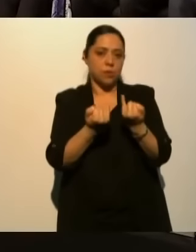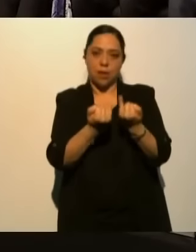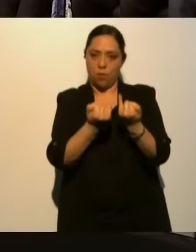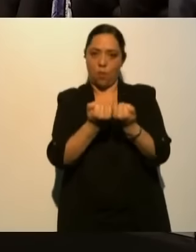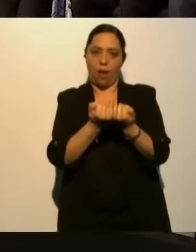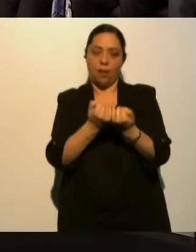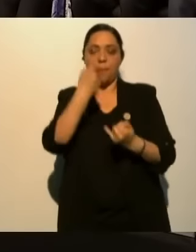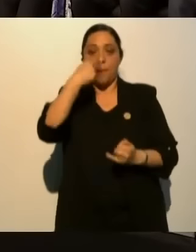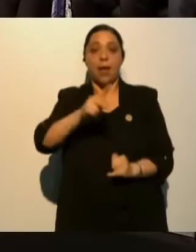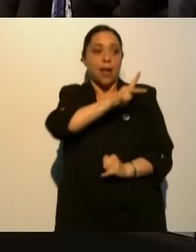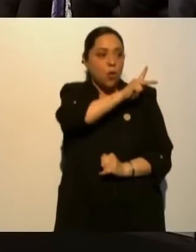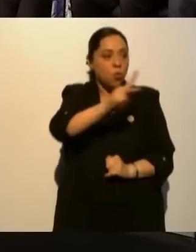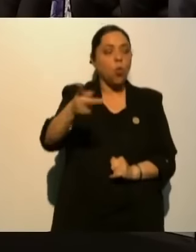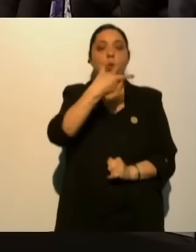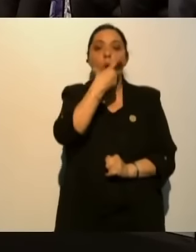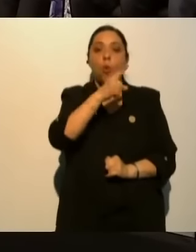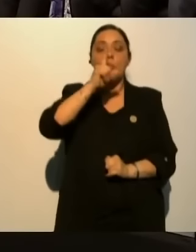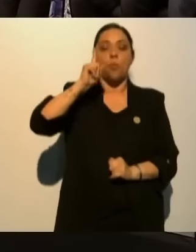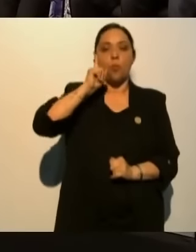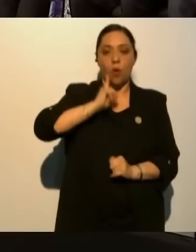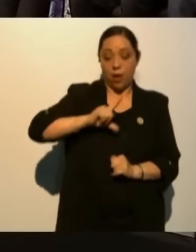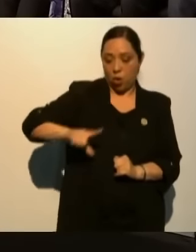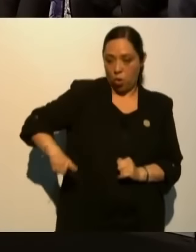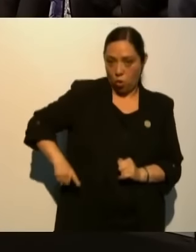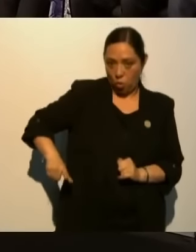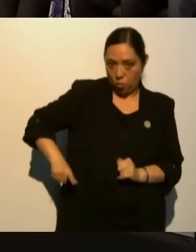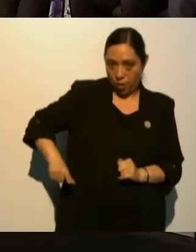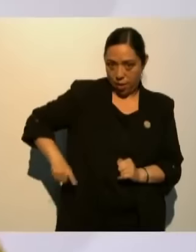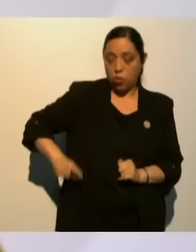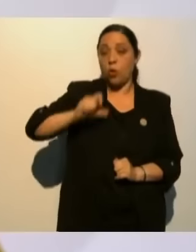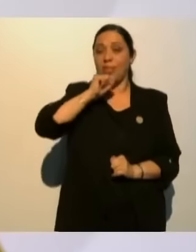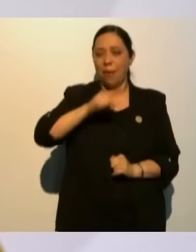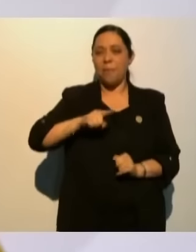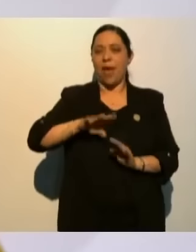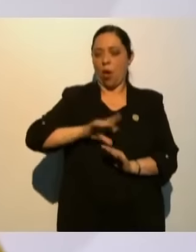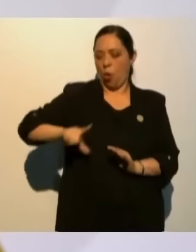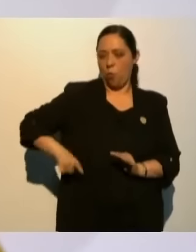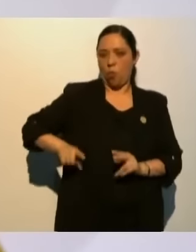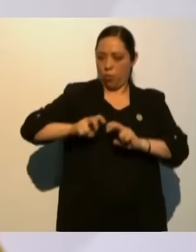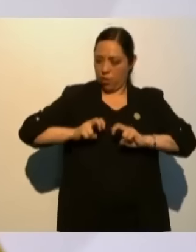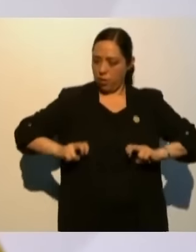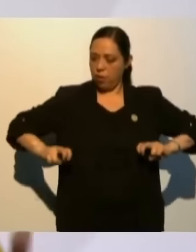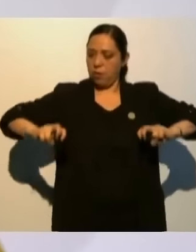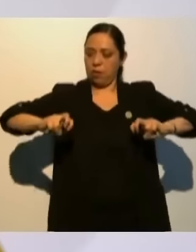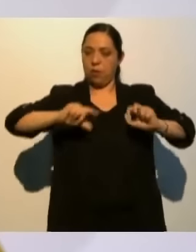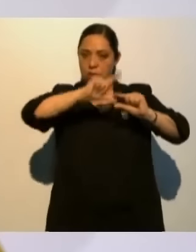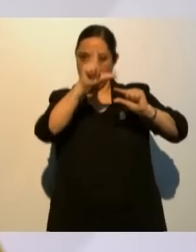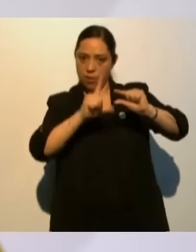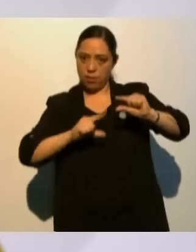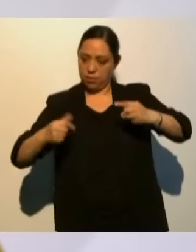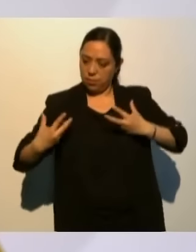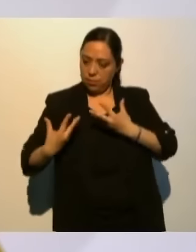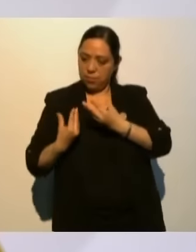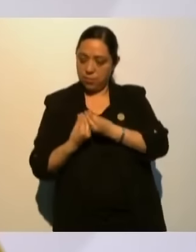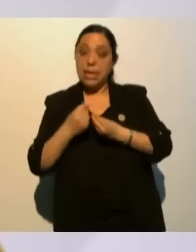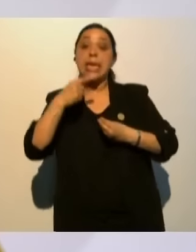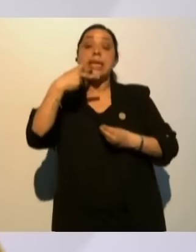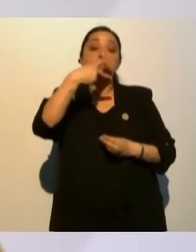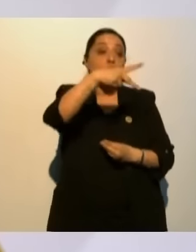gobernadoras con el gabinete nacional y las y los municipios podamos atender con la misma estrategia